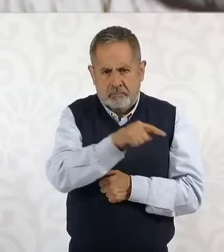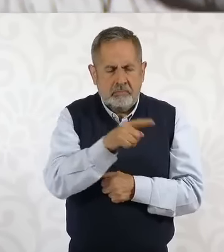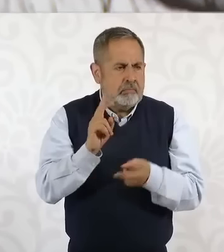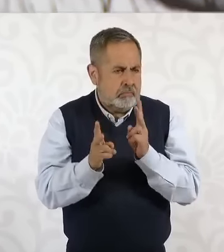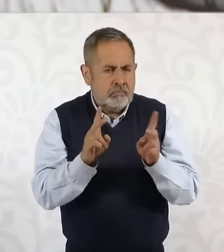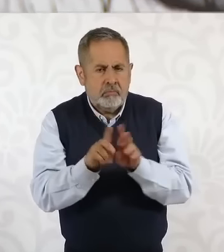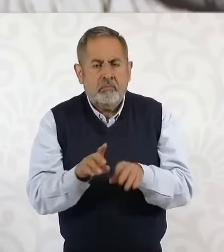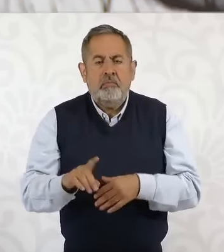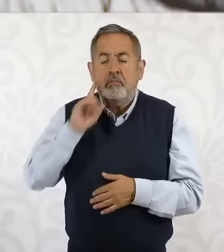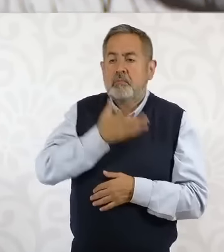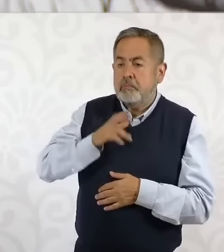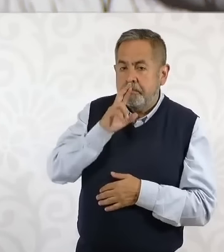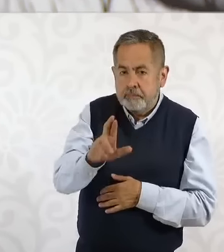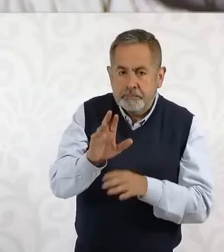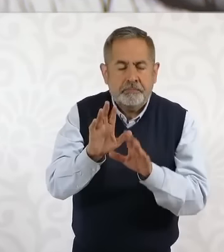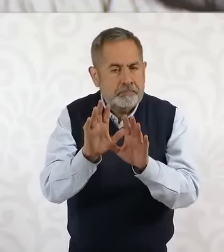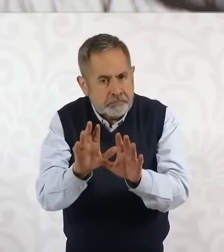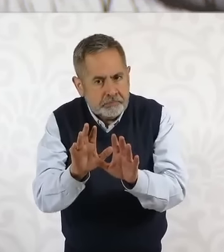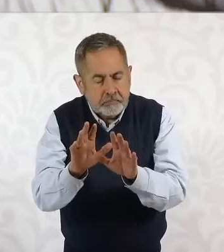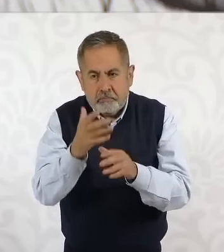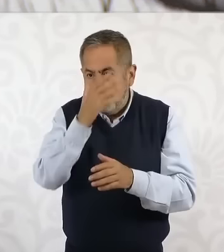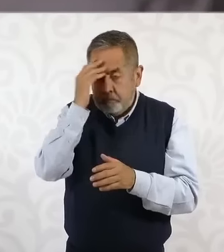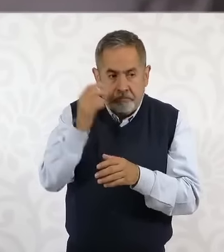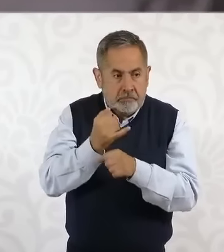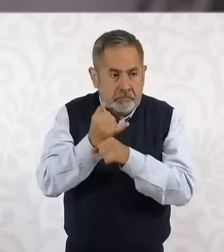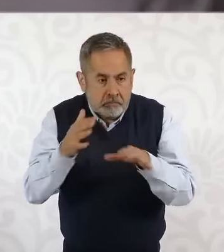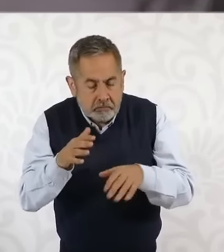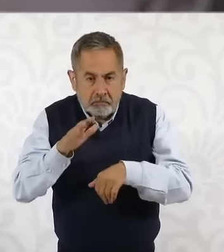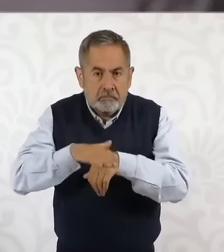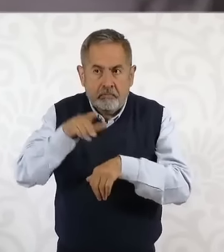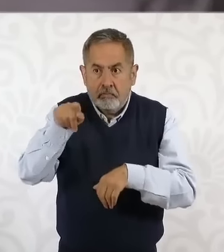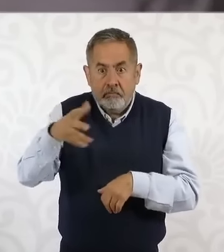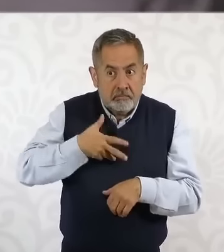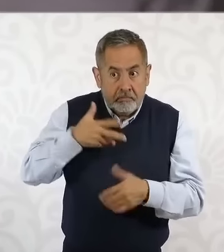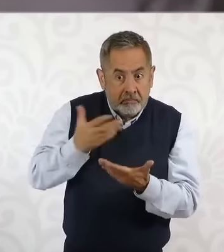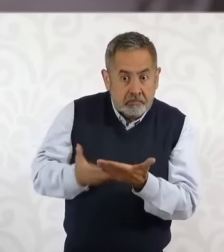la de la palabra. No sé si tengan más informes de lo que ellos ya pusieron en el informe de